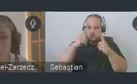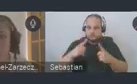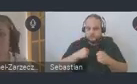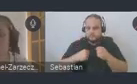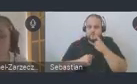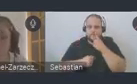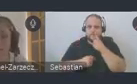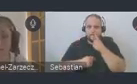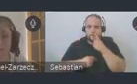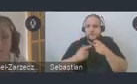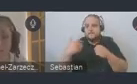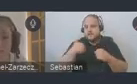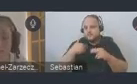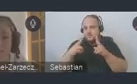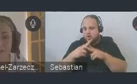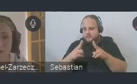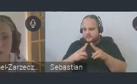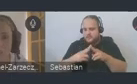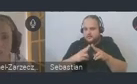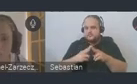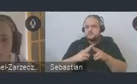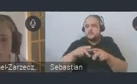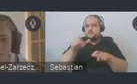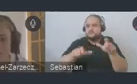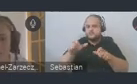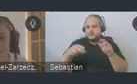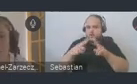bycia w kontakcie, z obszarów komunikacyjnych.